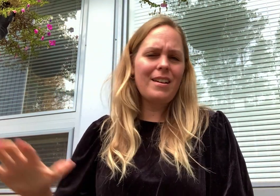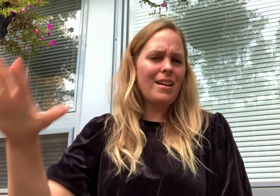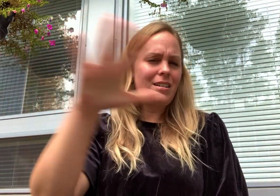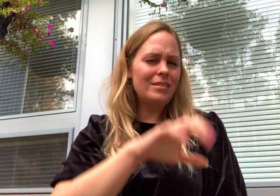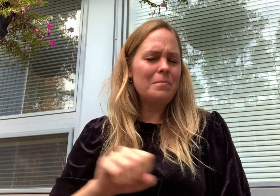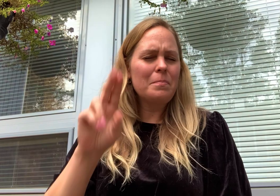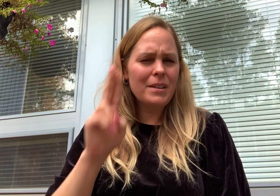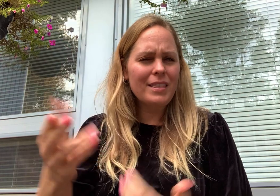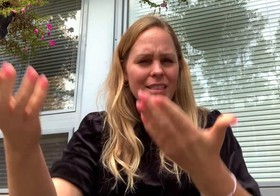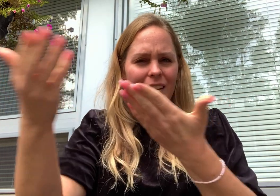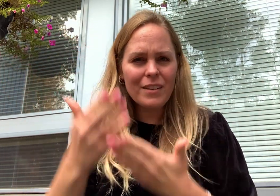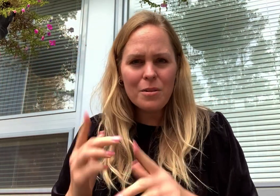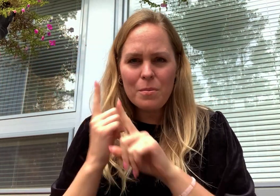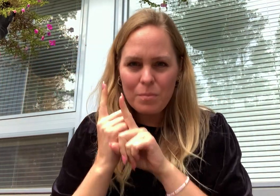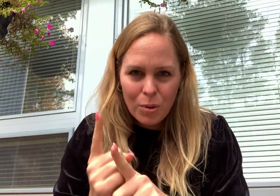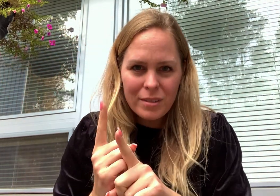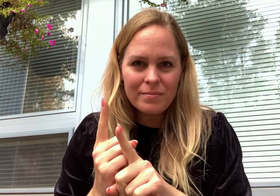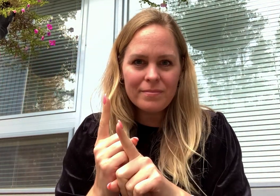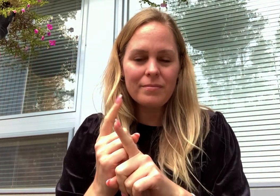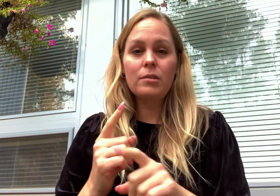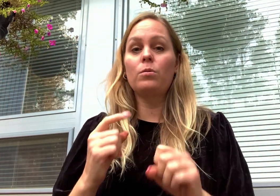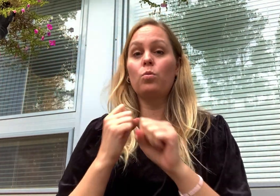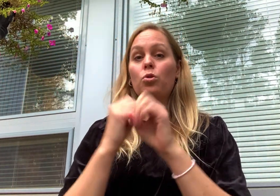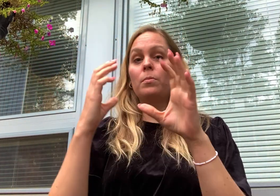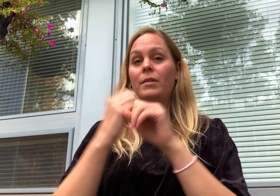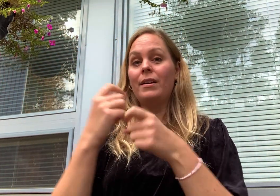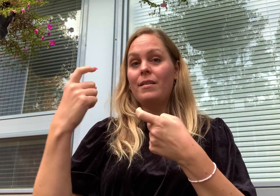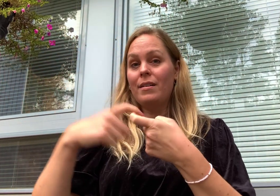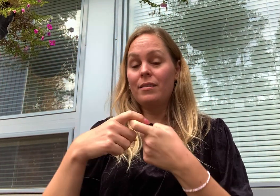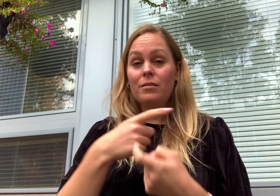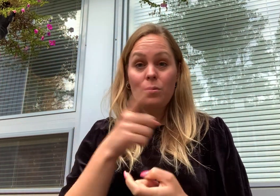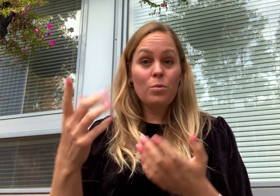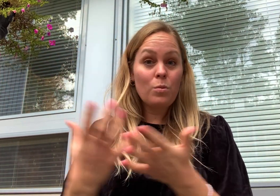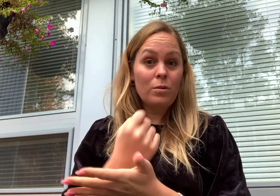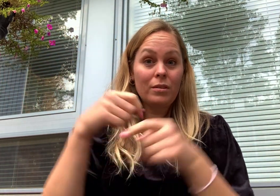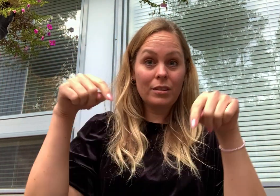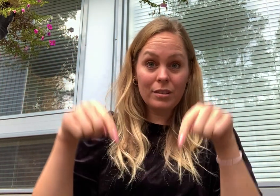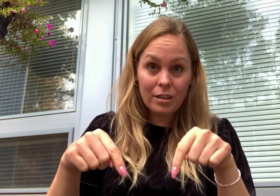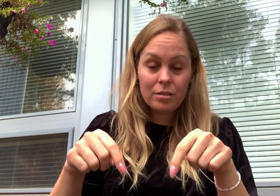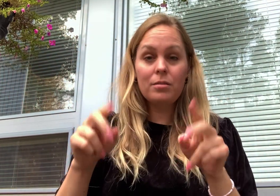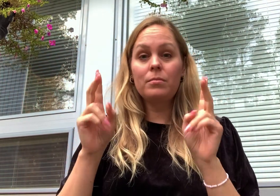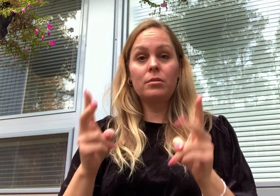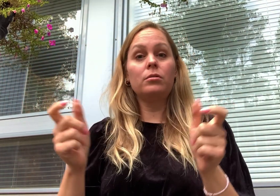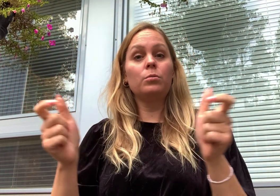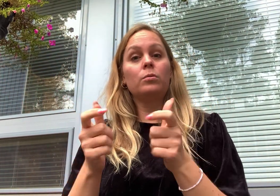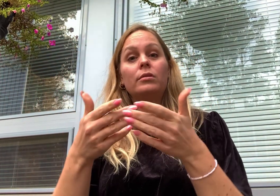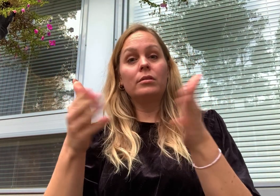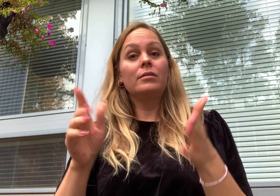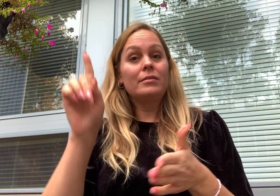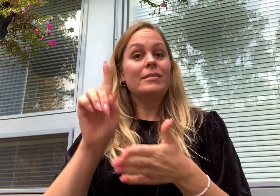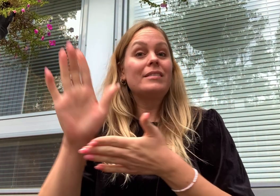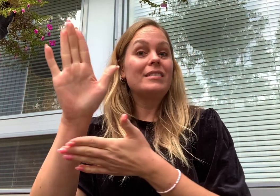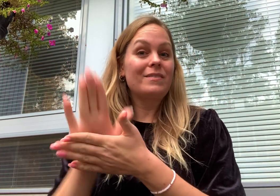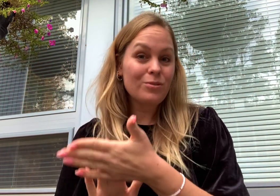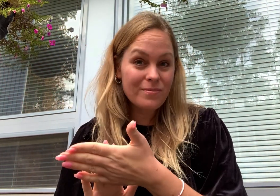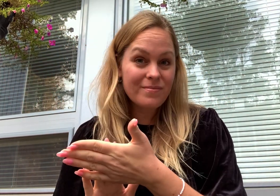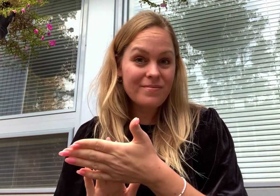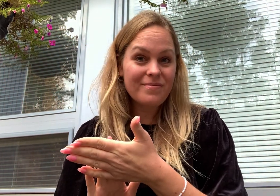Kaikki ovat erittäin tervetulleita mukaan keskustelemaan! Löydätte Zoom-linkin oheisesta tekstistä sekä Yhdistyshuoneen etusivulta.